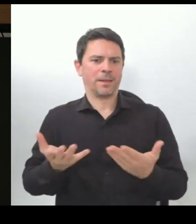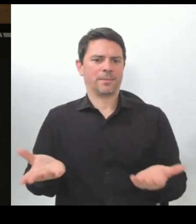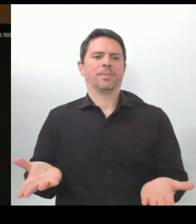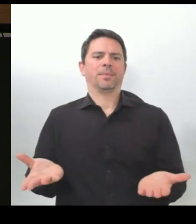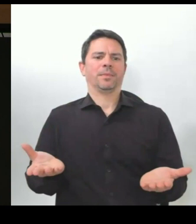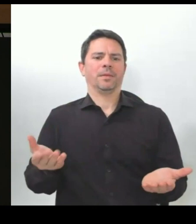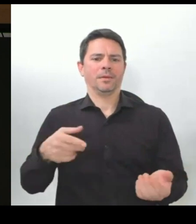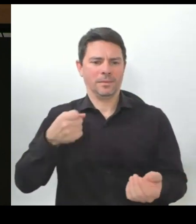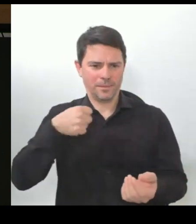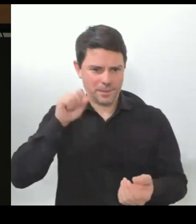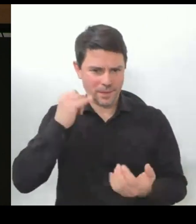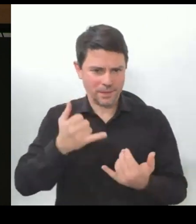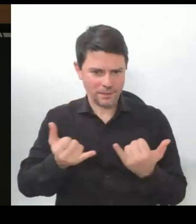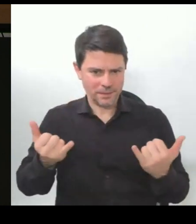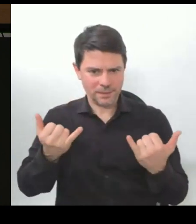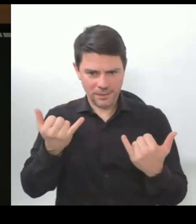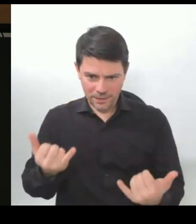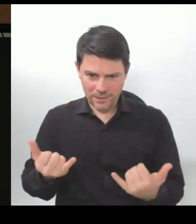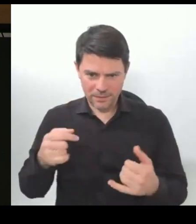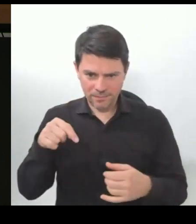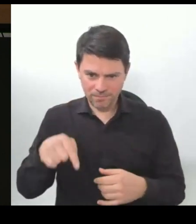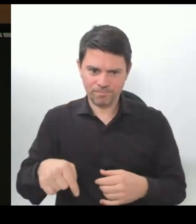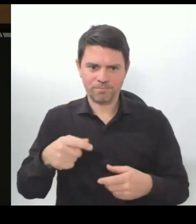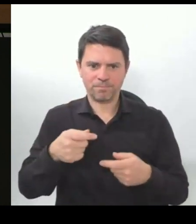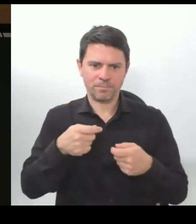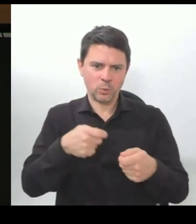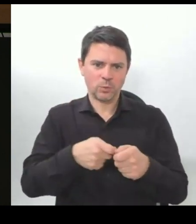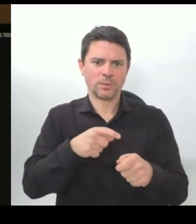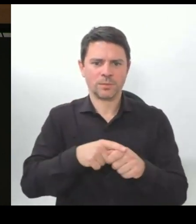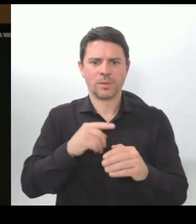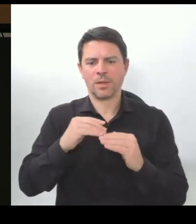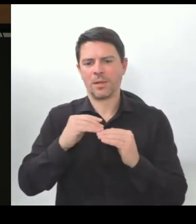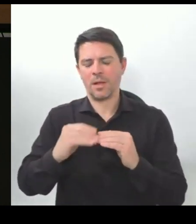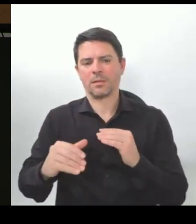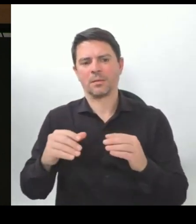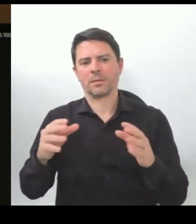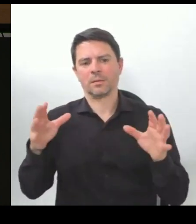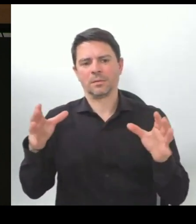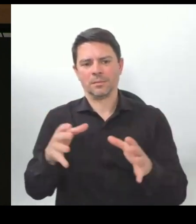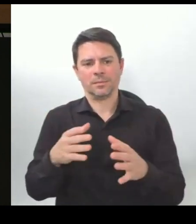Und das ist insbesondere nicht bei der A-Besoldung der Fall.